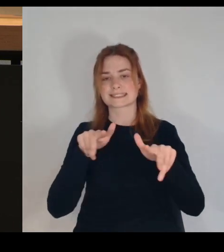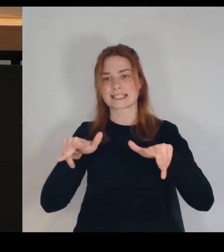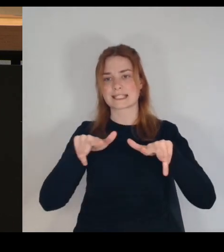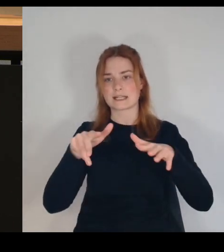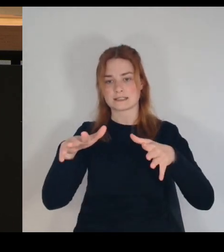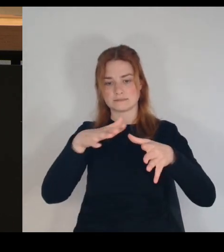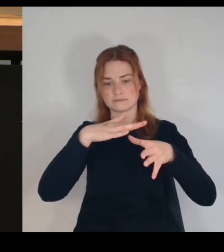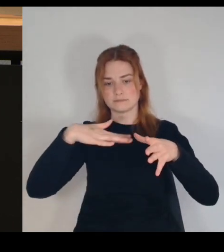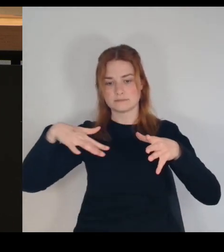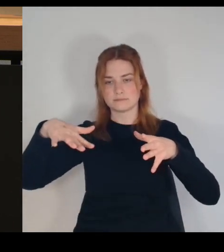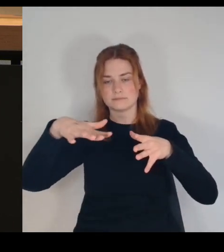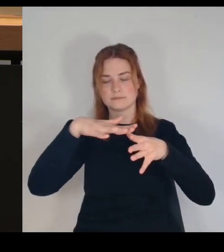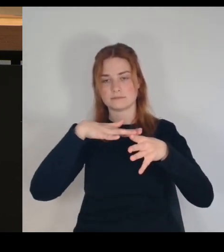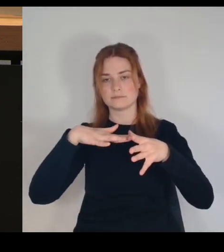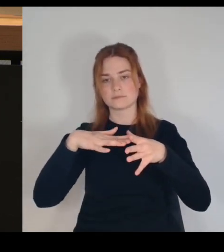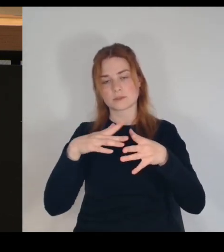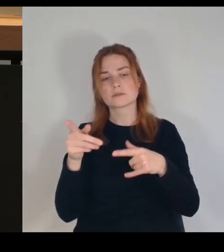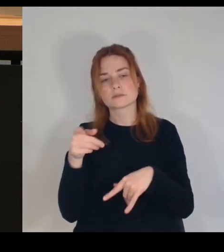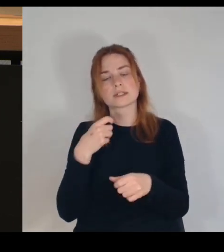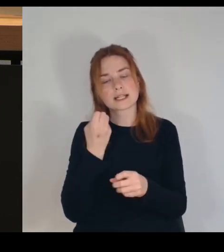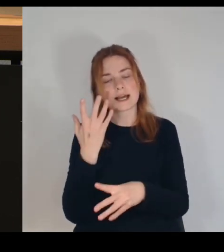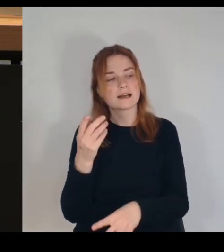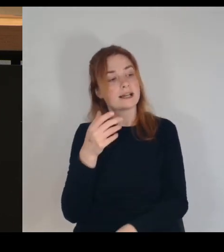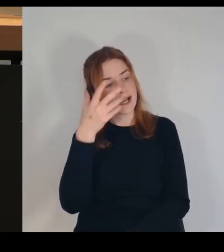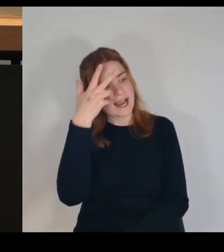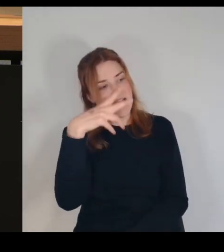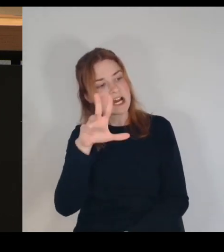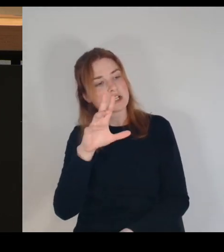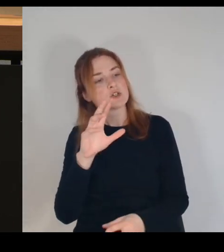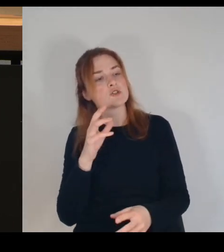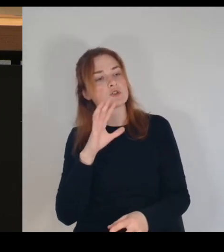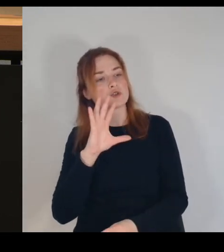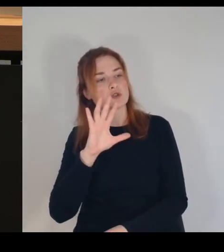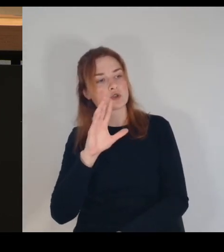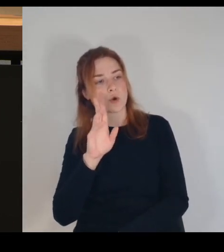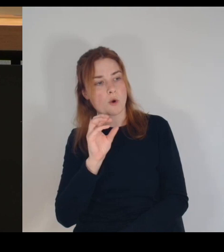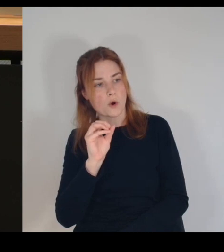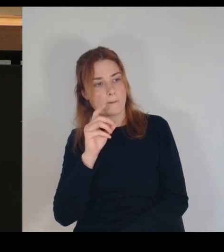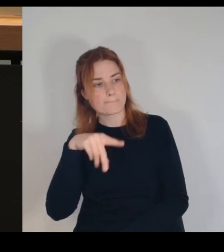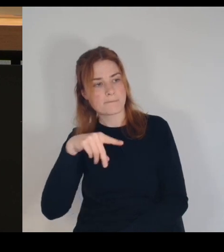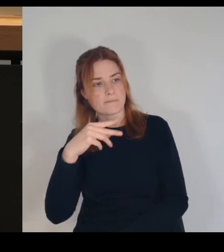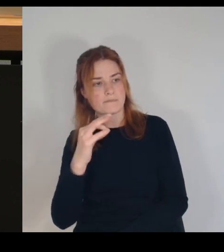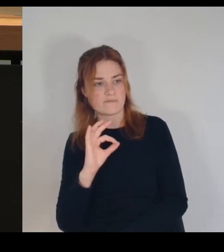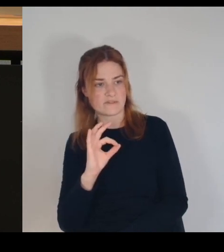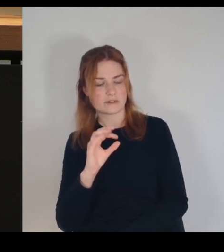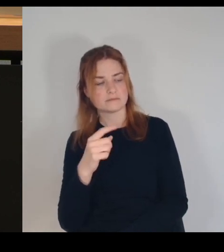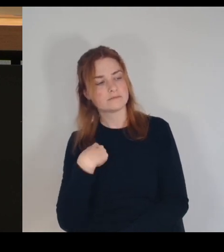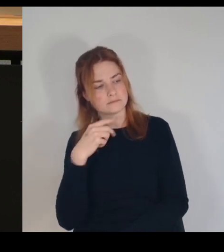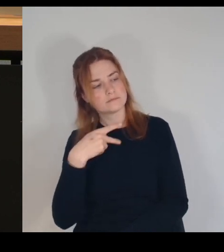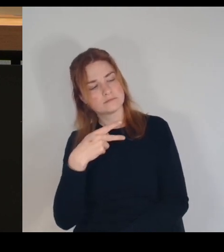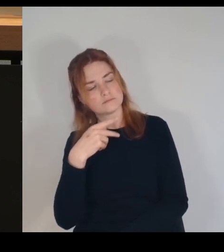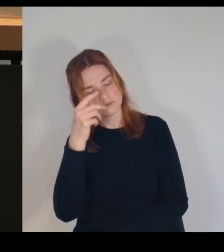auf jeden Fall mindestens drei Themen, die noch stärker vorangebracht werden müssen. Zum einen ist es